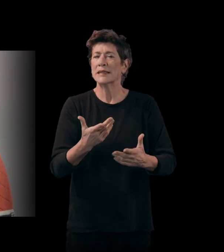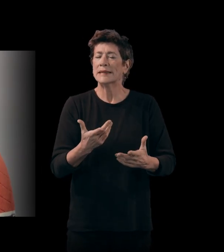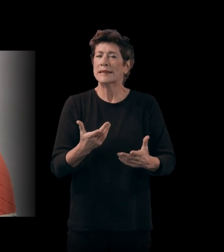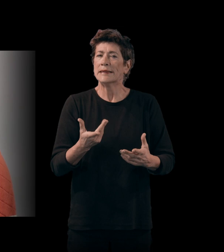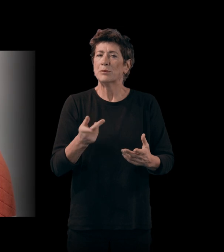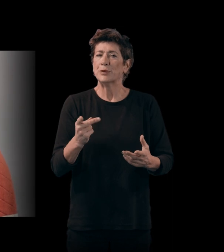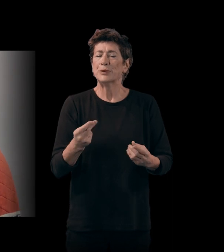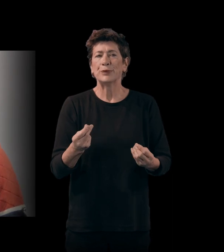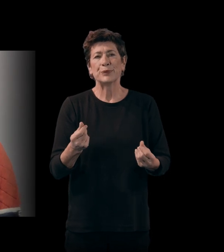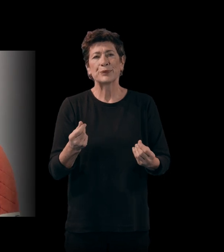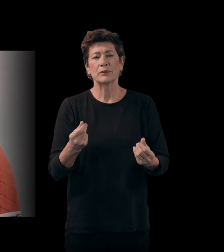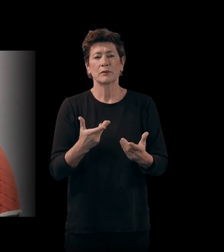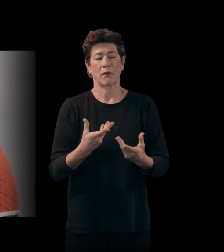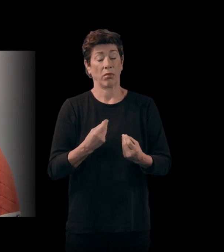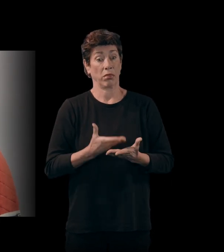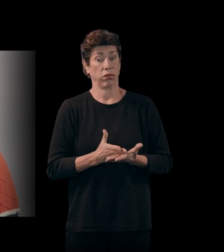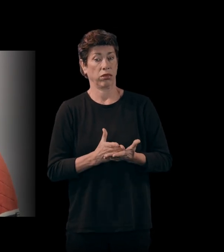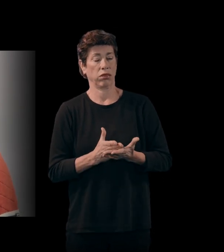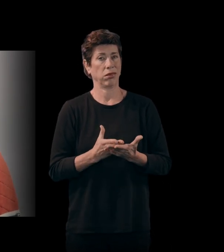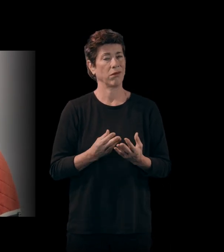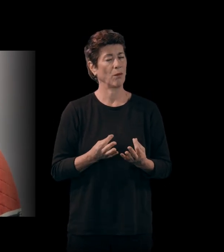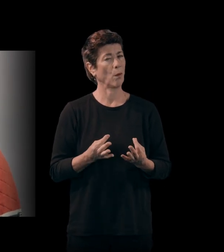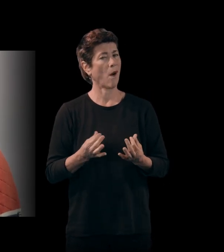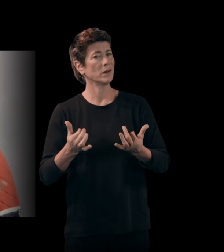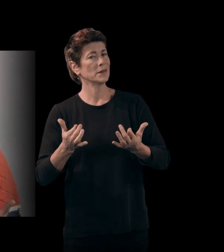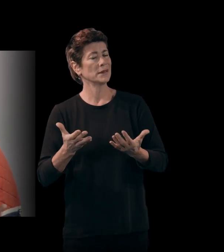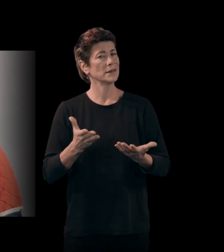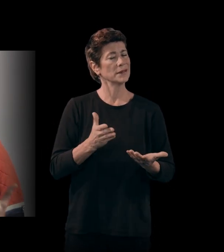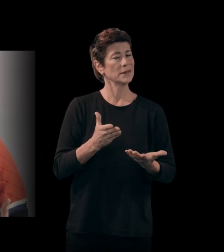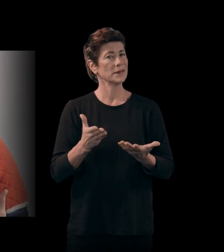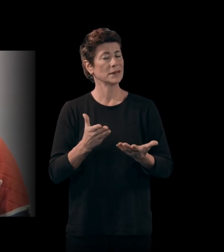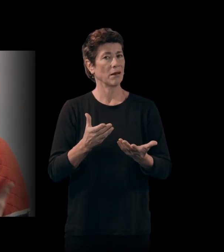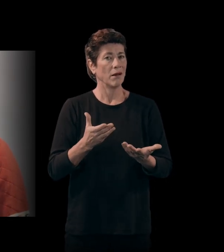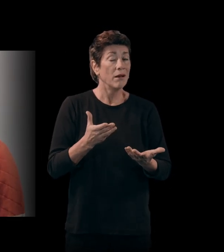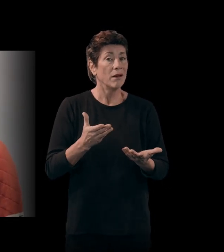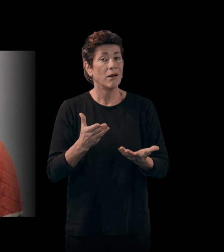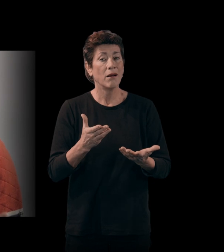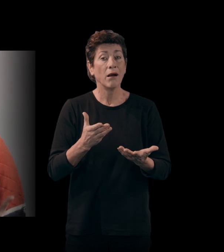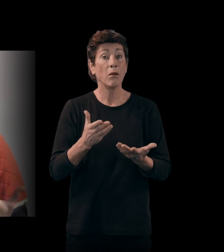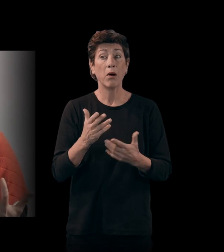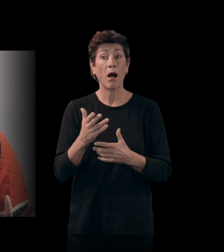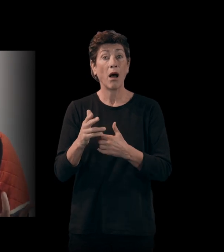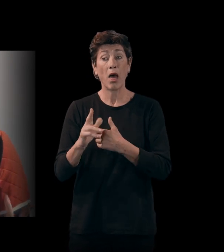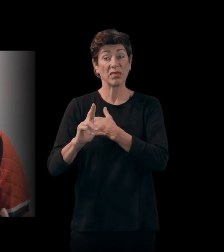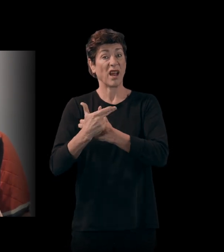c'est une question d'ambivalence, de nuances. Et là, d'un seul coup, la délégation, nous ne sommes plus…